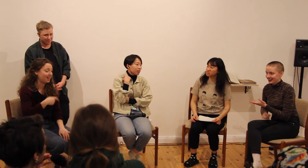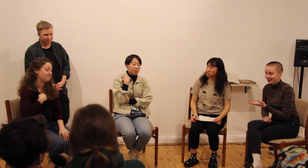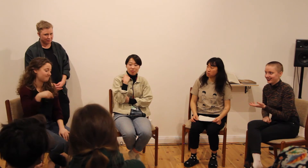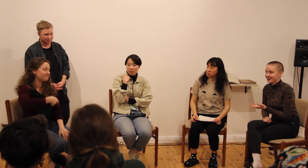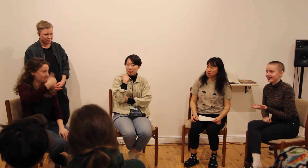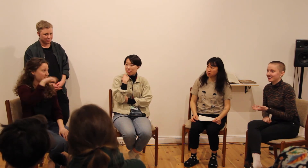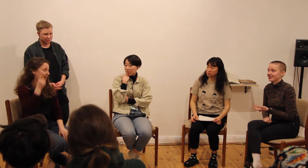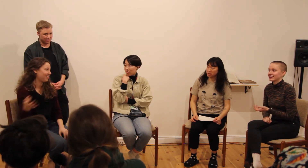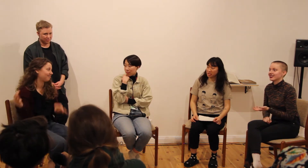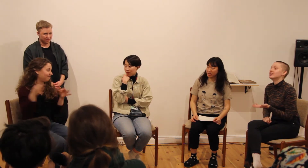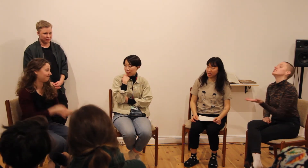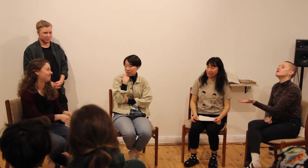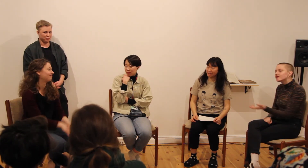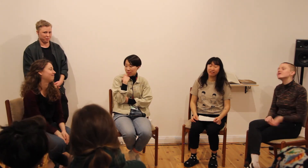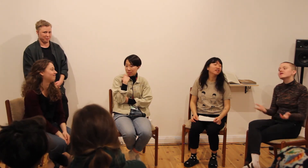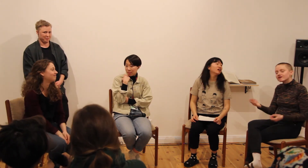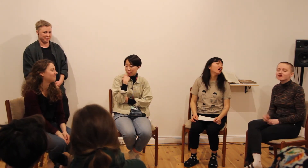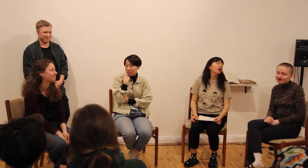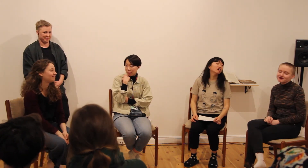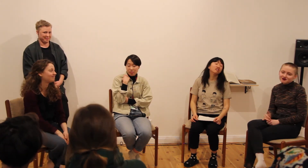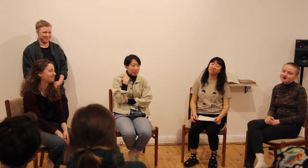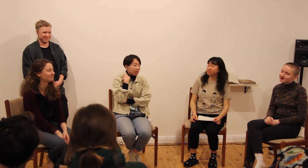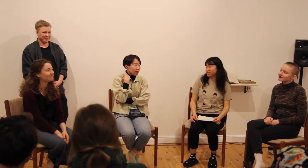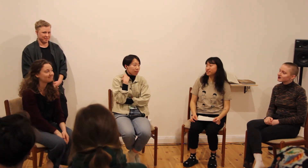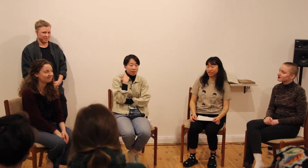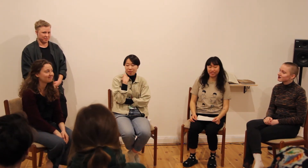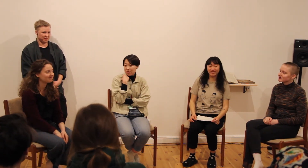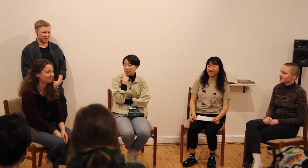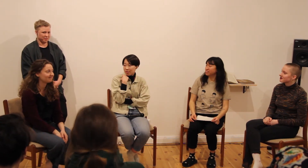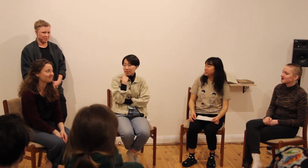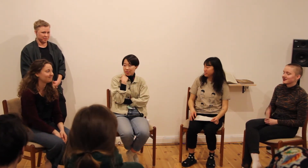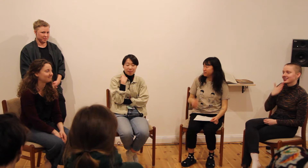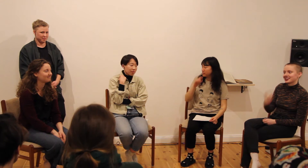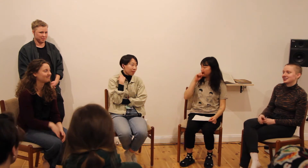Das heißt jetzt hast du aber die Identität CODA, oder wie? Ja aber das hat mit meinem Umzug nach Berlin zu tun.